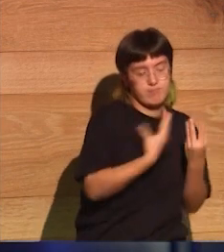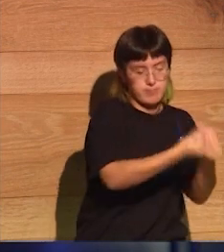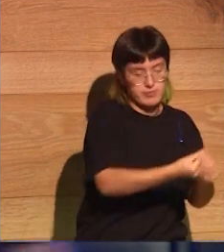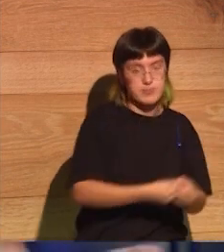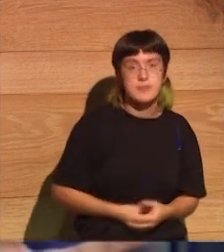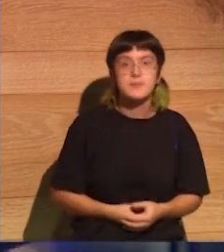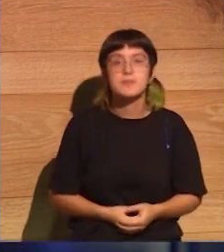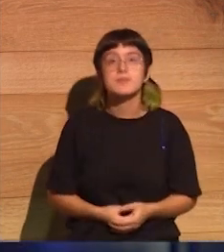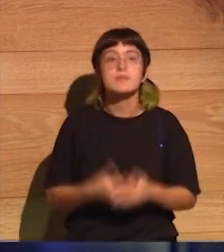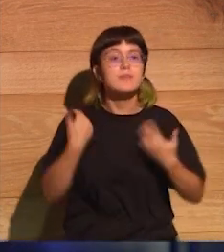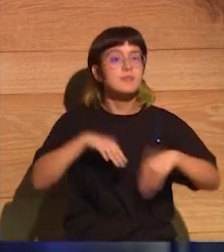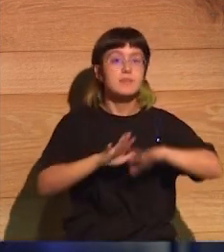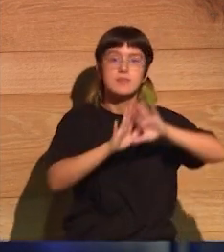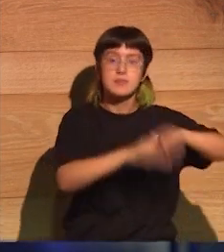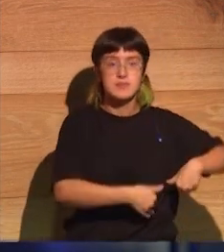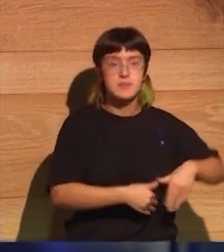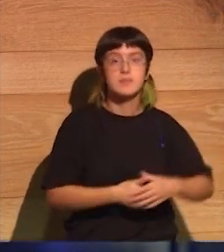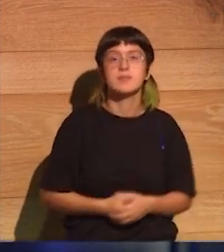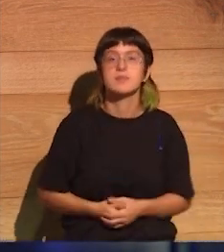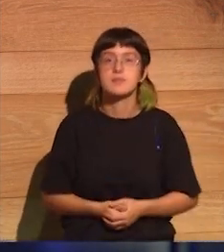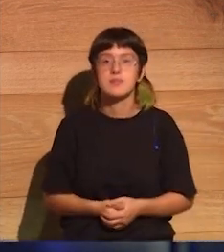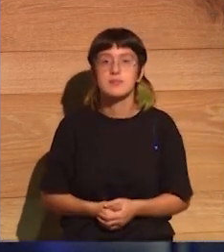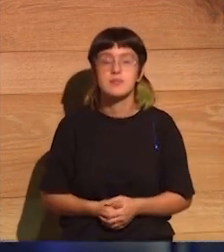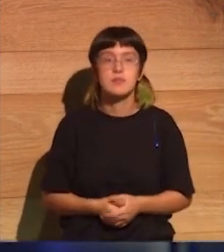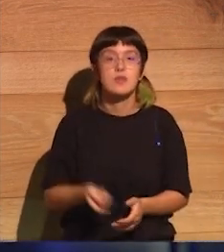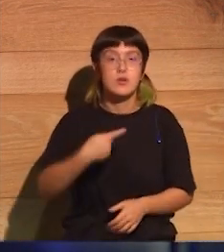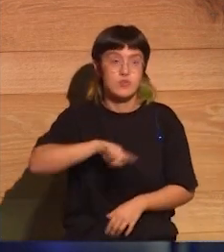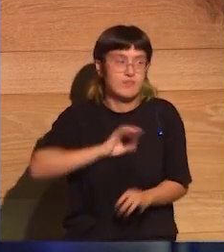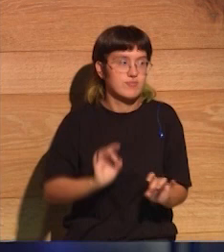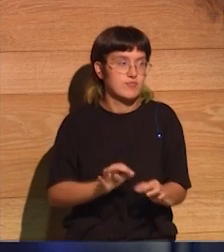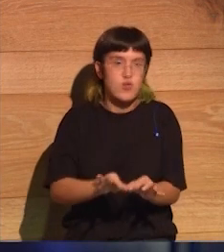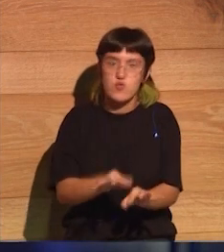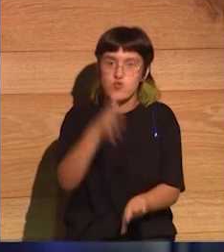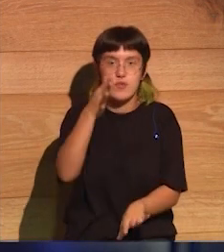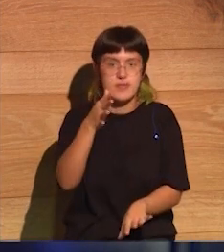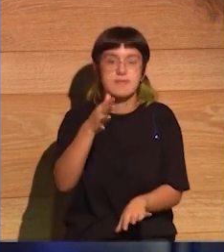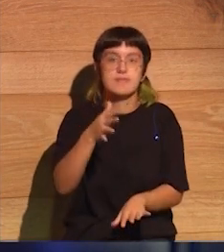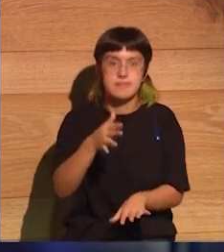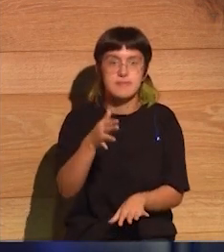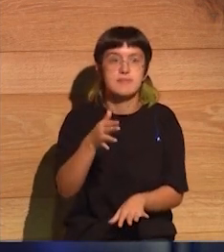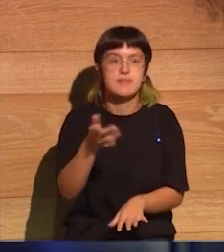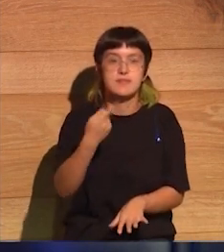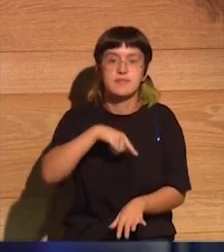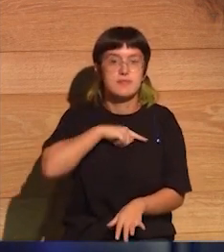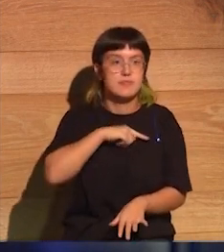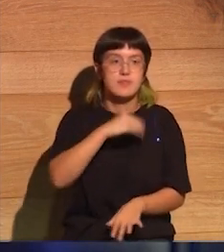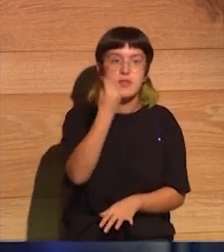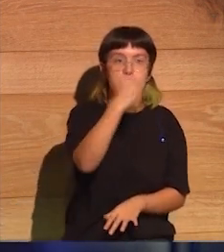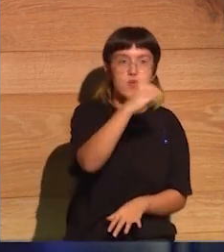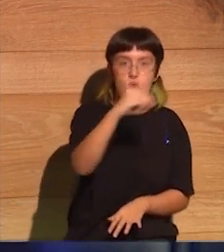con todo lo expuesto, pero diciendo que tenemos la gran suerte de que tenemos unos jóvenes, unos "Worldshakers" de Fundación